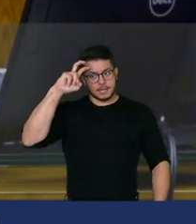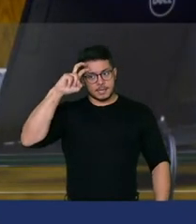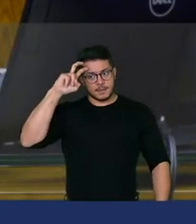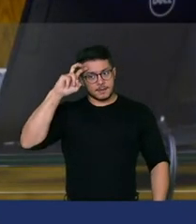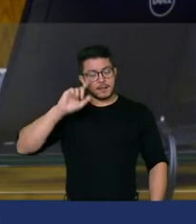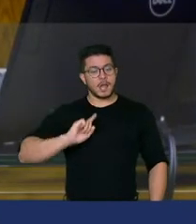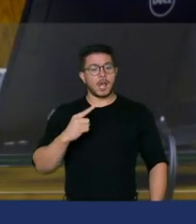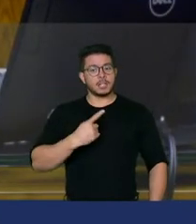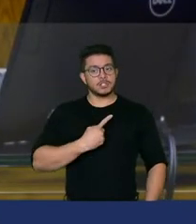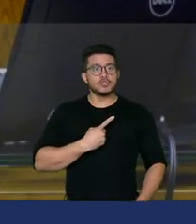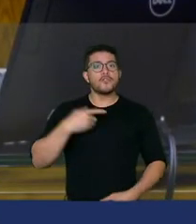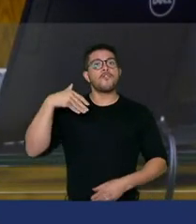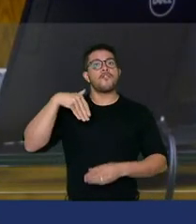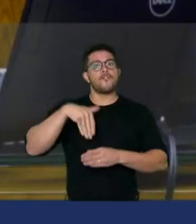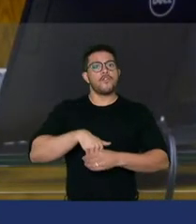ESTA CASA, NAS QUINTAS-FEIRAS, VEM VOTANDO MATÉRIAS E NÃO